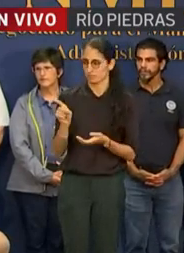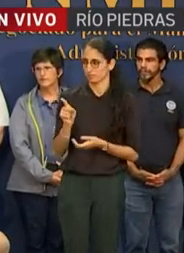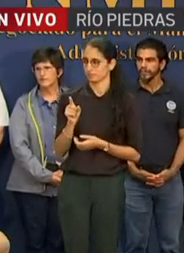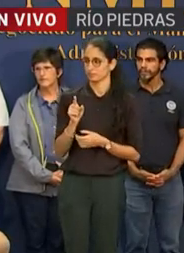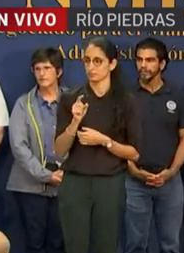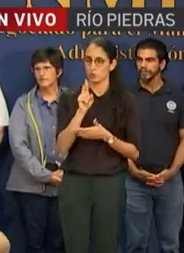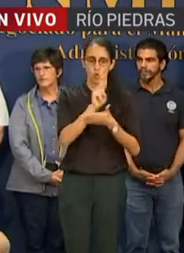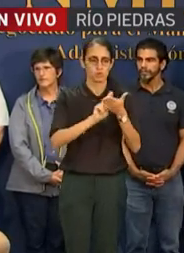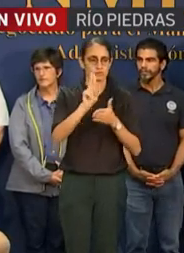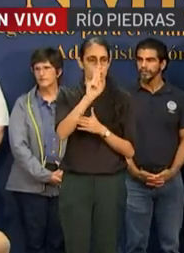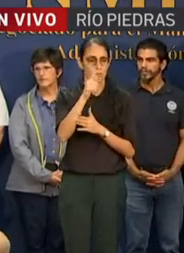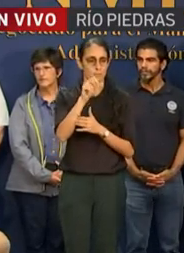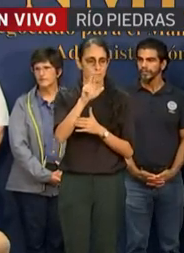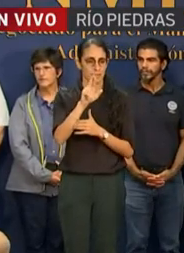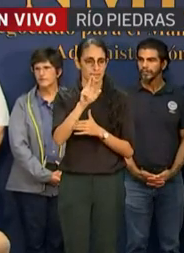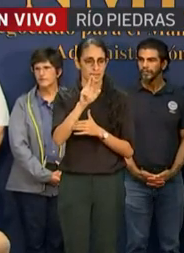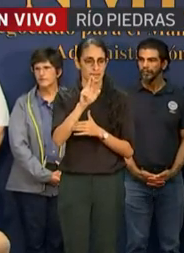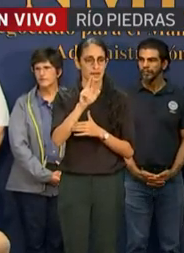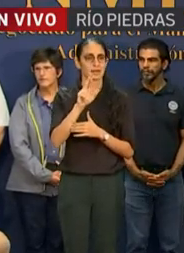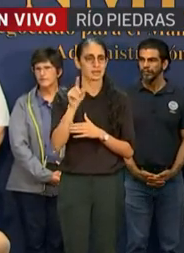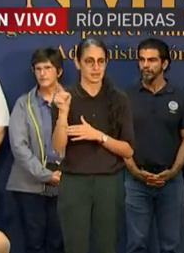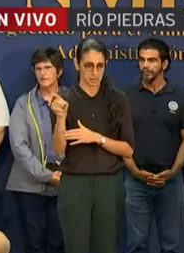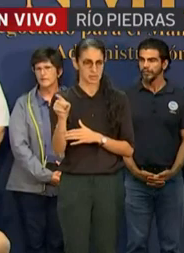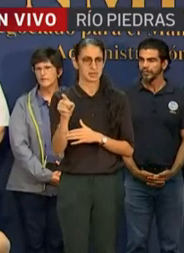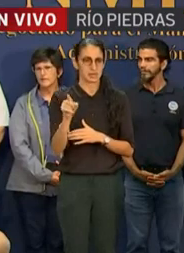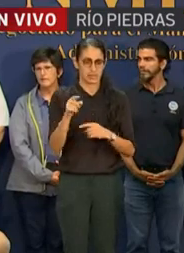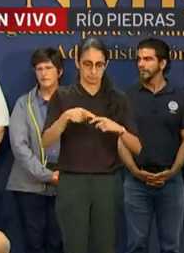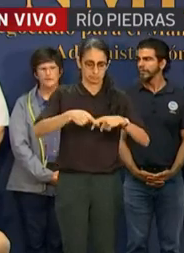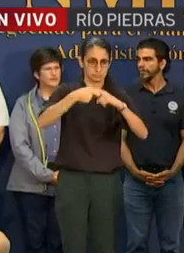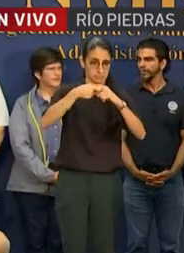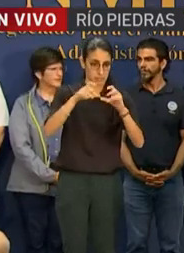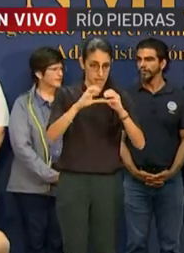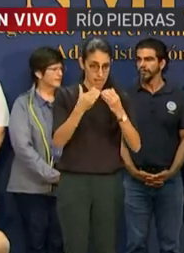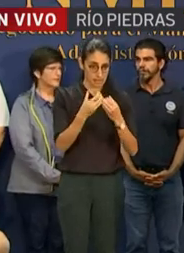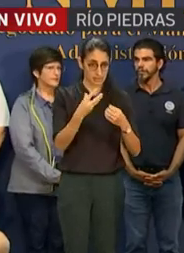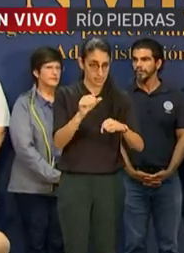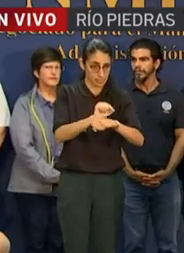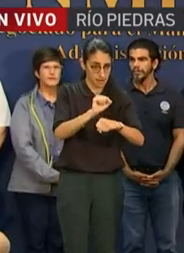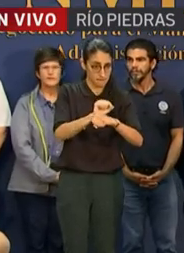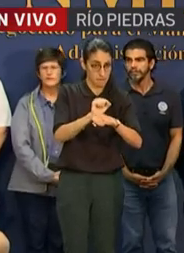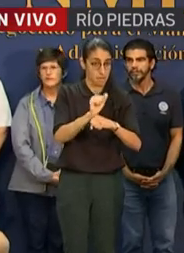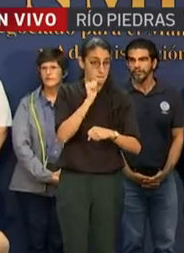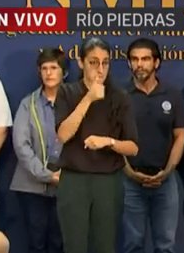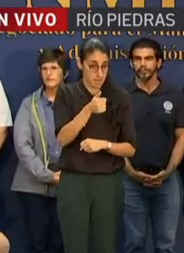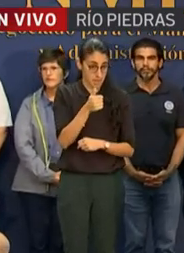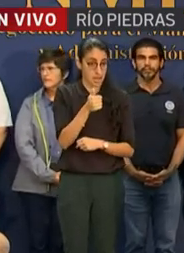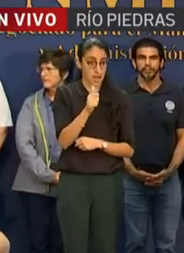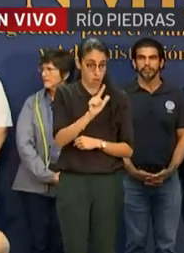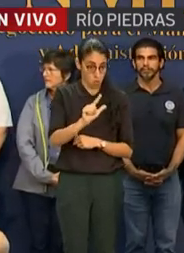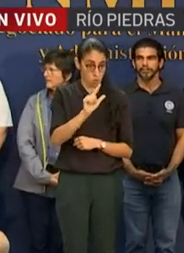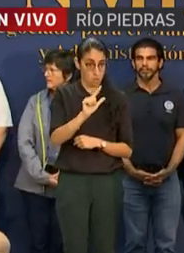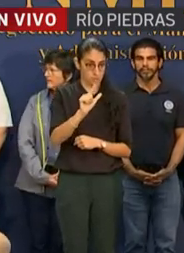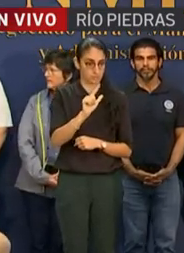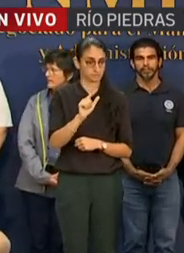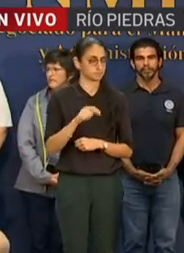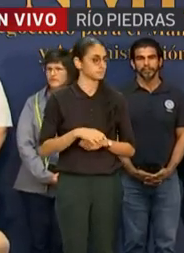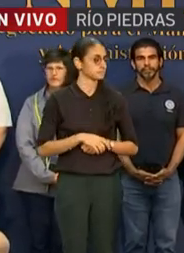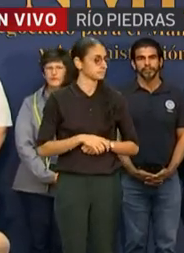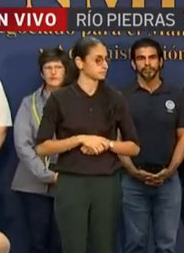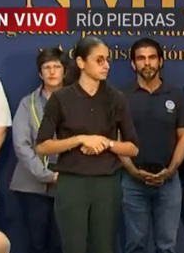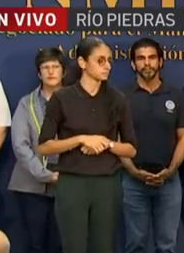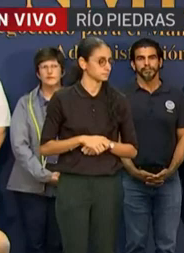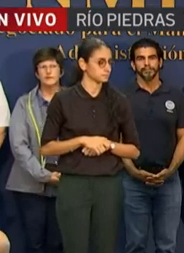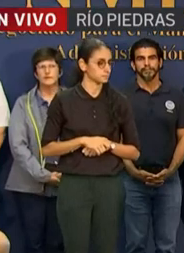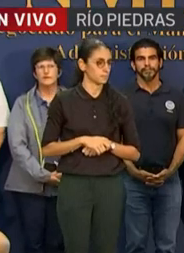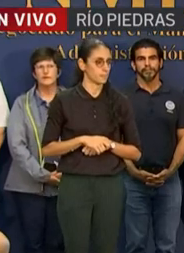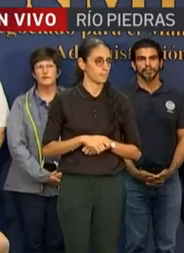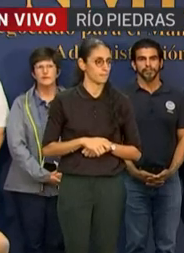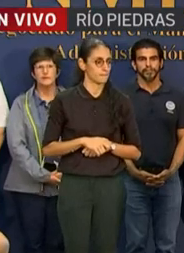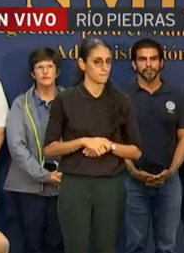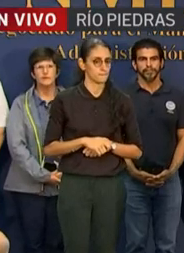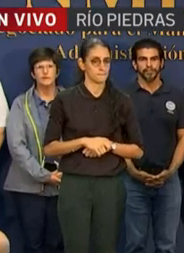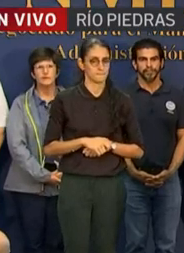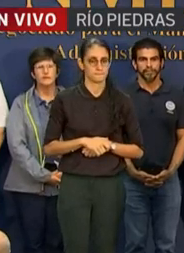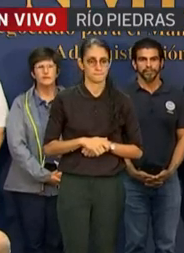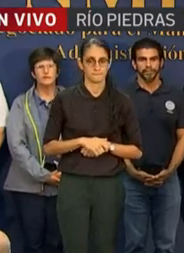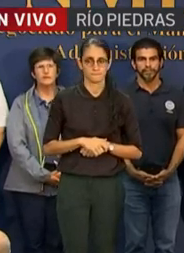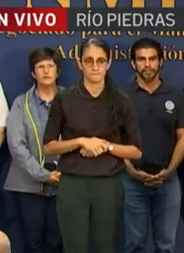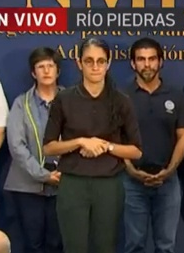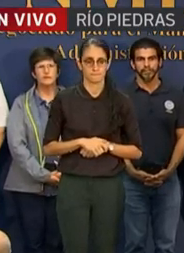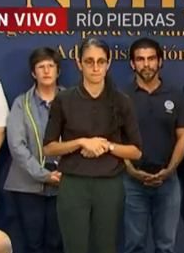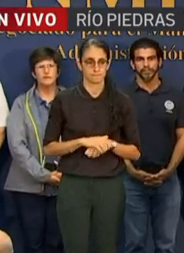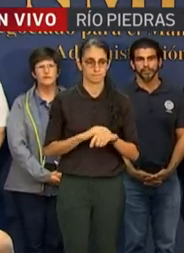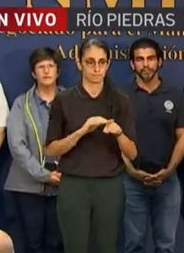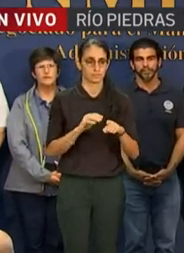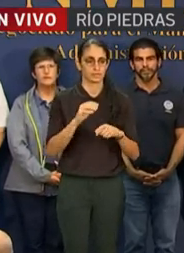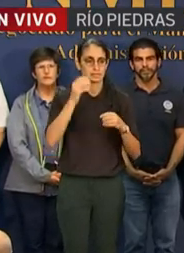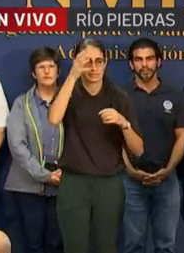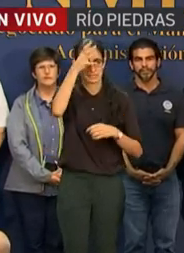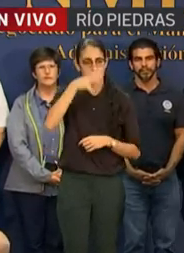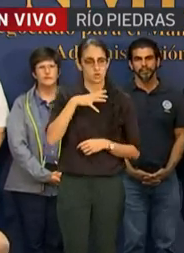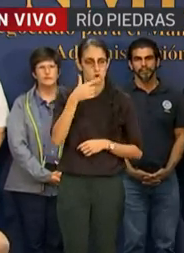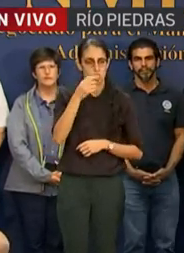EMERGENCIA DE MUNICIPIO.